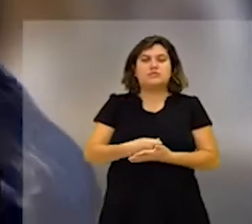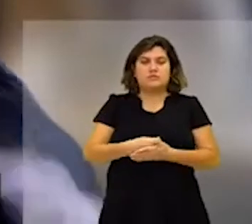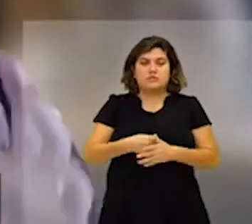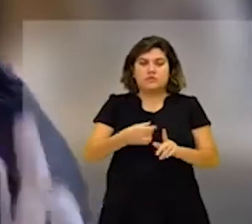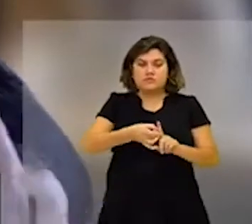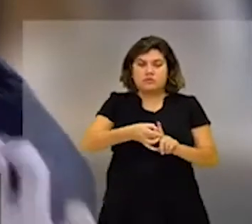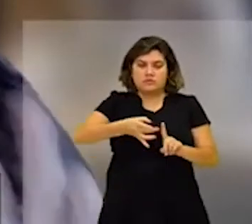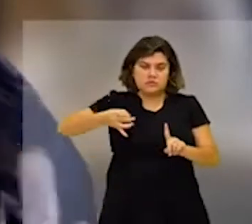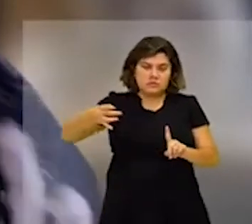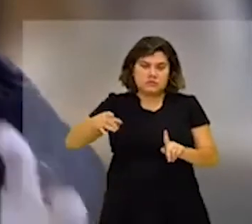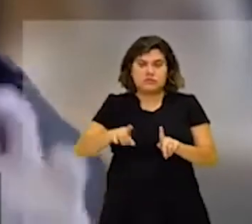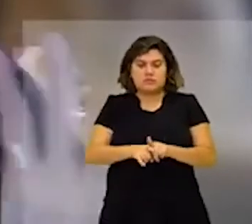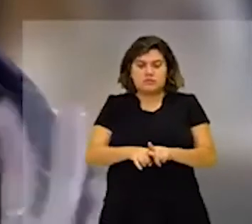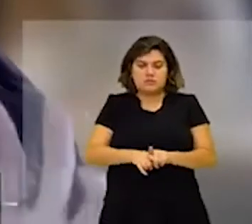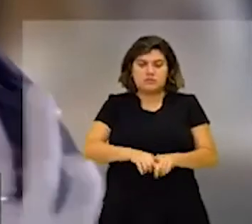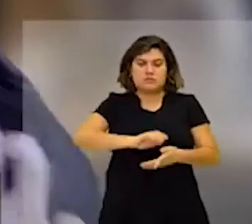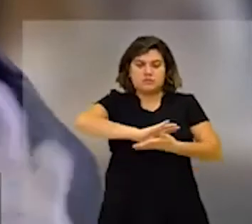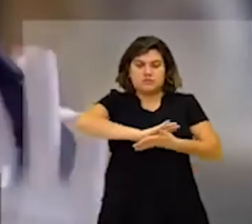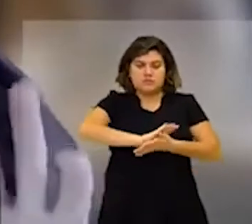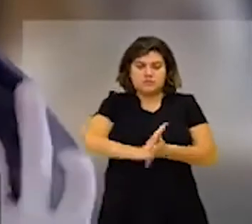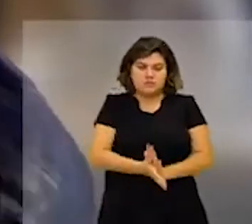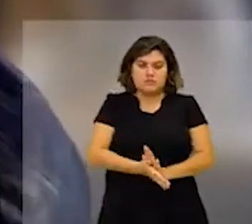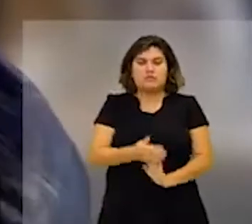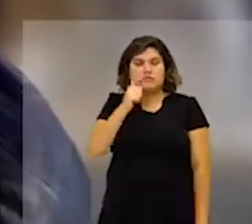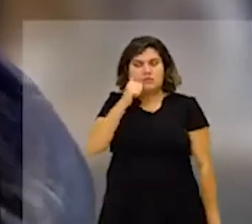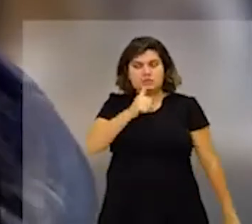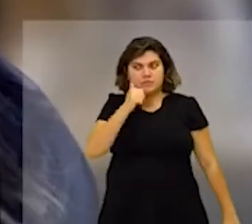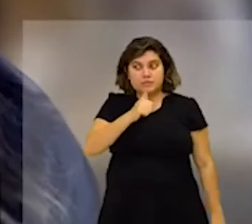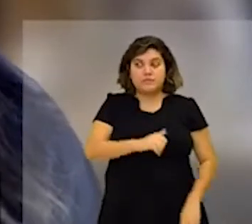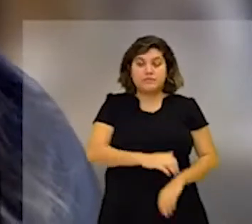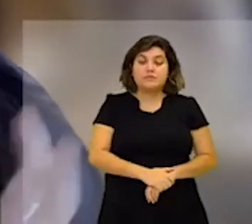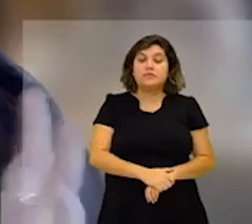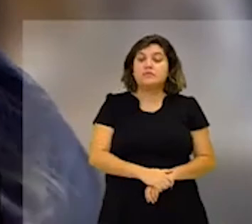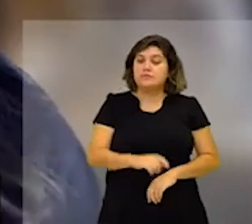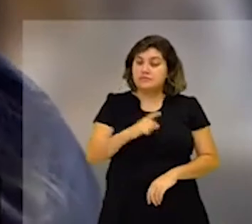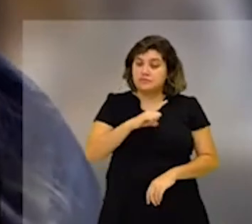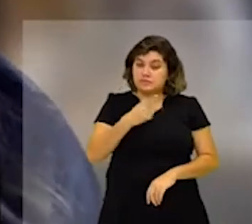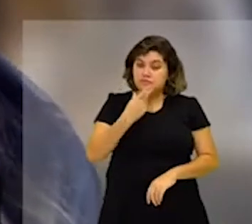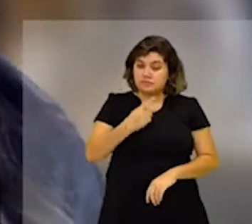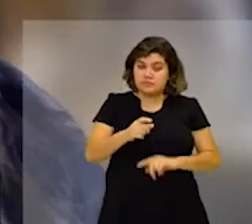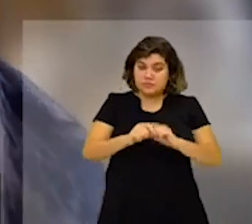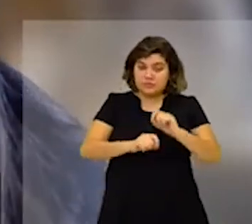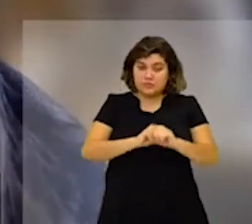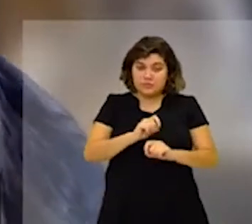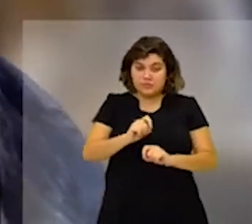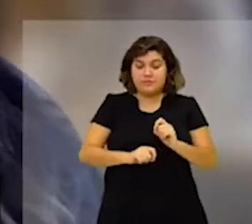e aqui ela destaque logo que eu acho bem pertinente para discussão que é que é